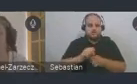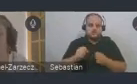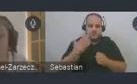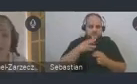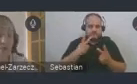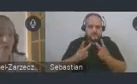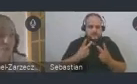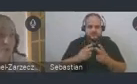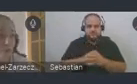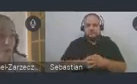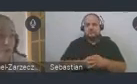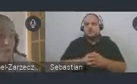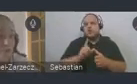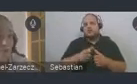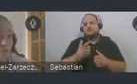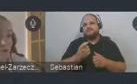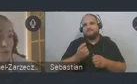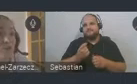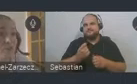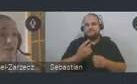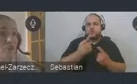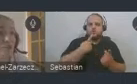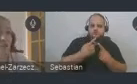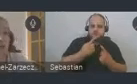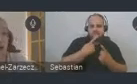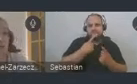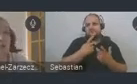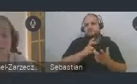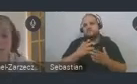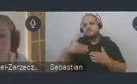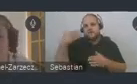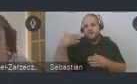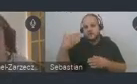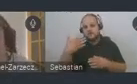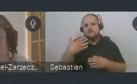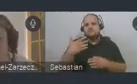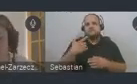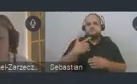mimo że mają bardziej formę rozmowy czy wykładu, są mniej czasami interaktywne,